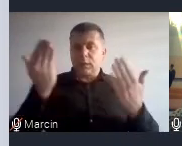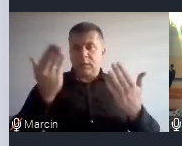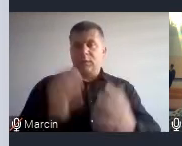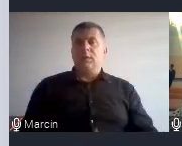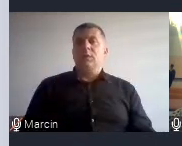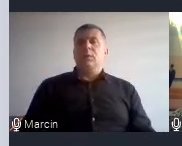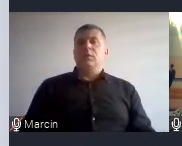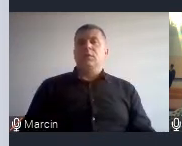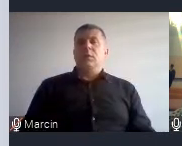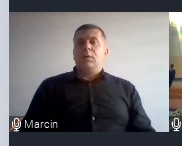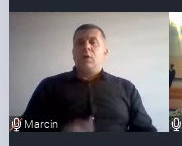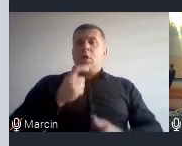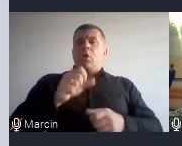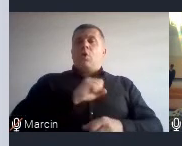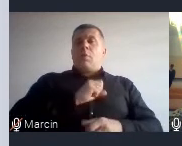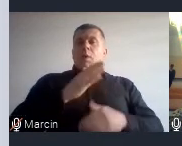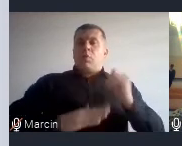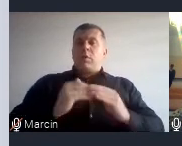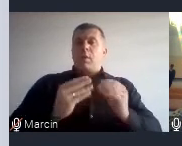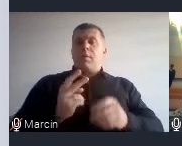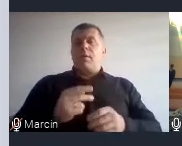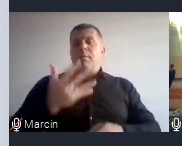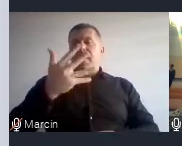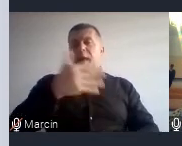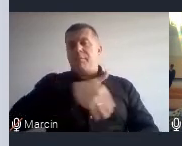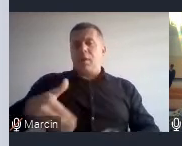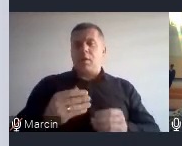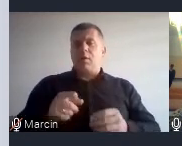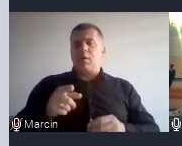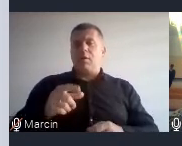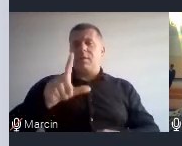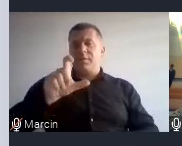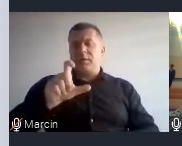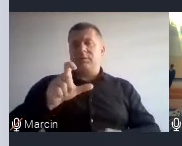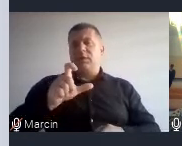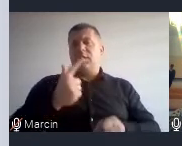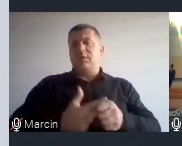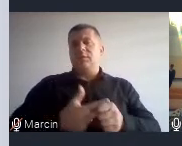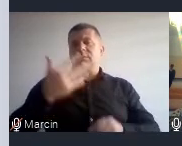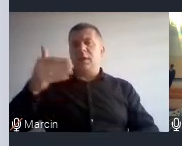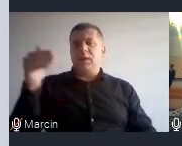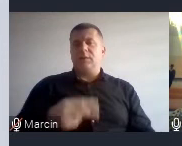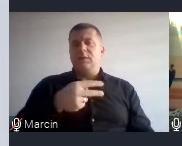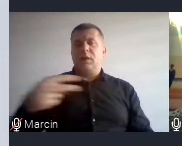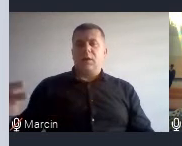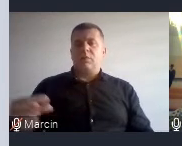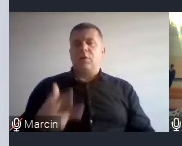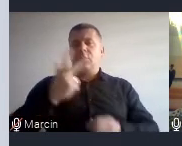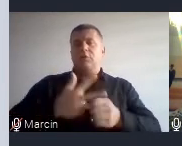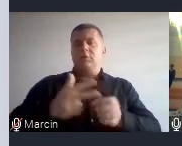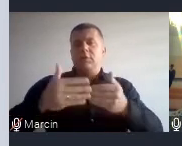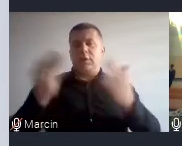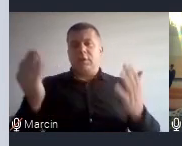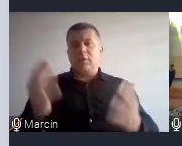i roboty budowlane powyżej 5 225 000 euro – na 30 dni.